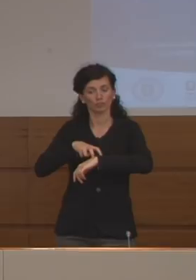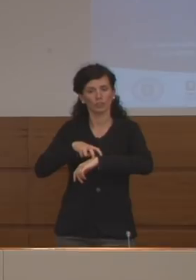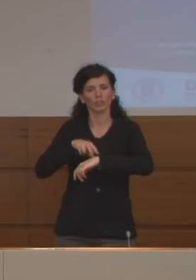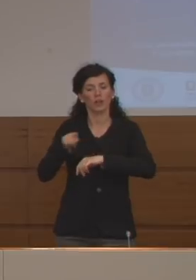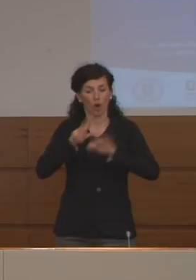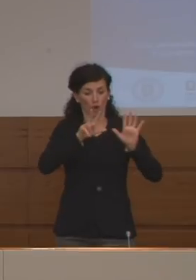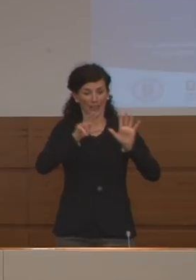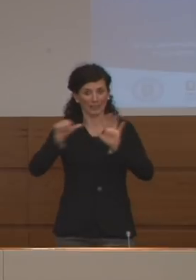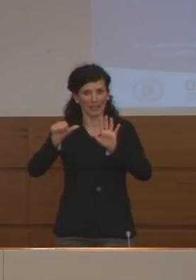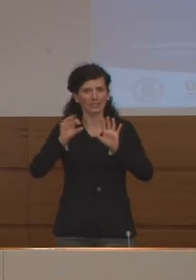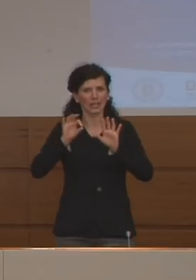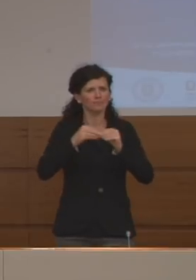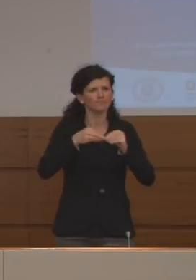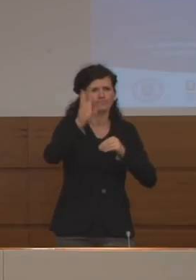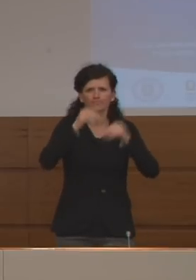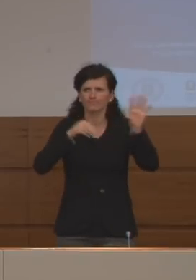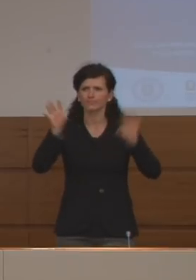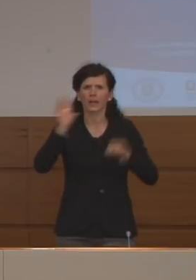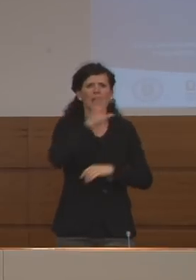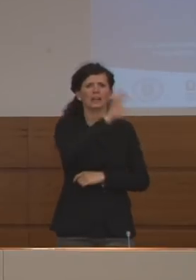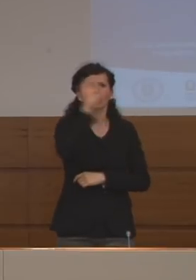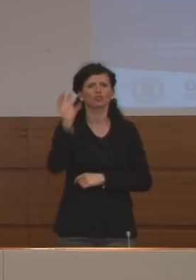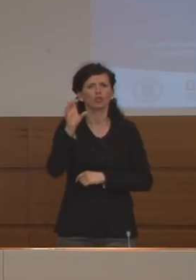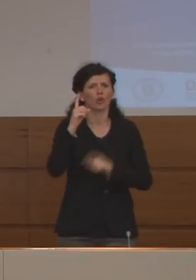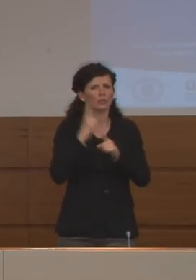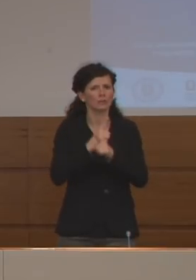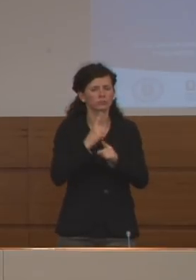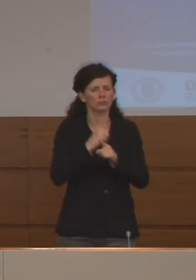Regioni maggiormente impegnate. Quindi Lombardia, Emilia Romagna, Piemonte,